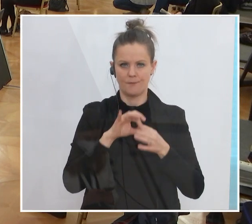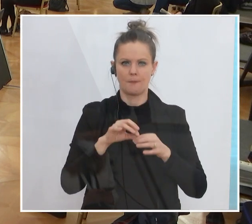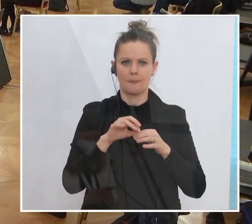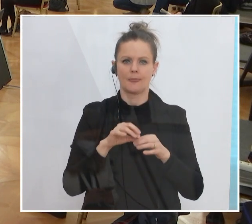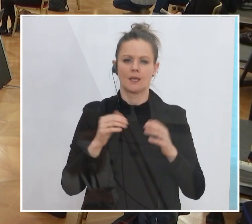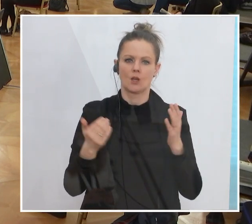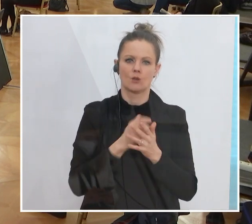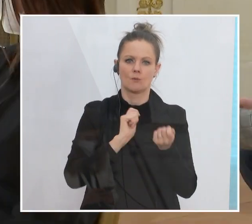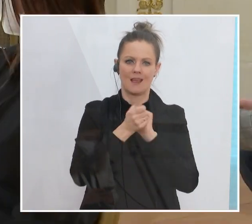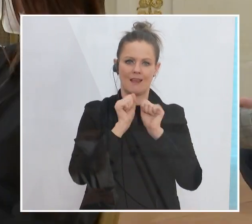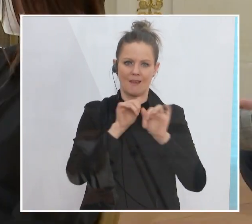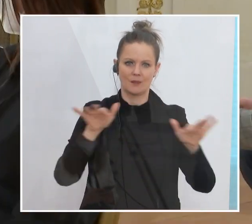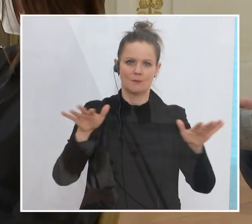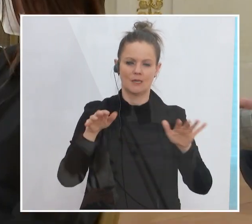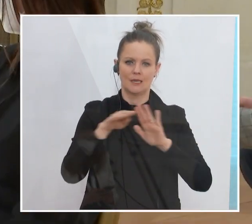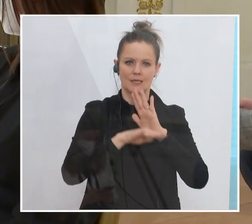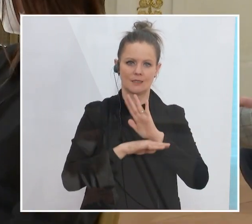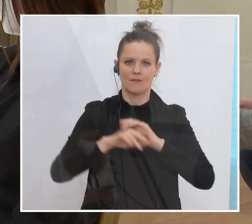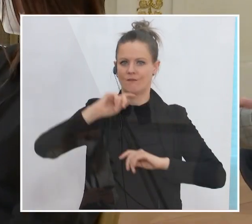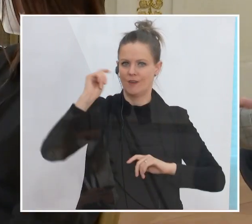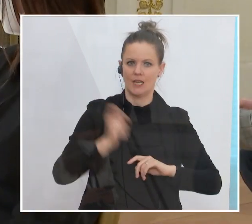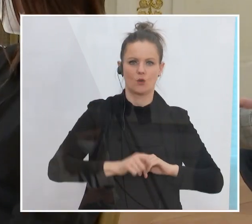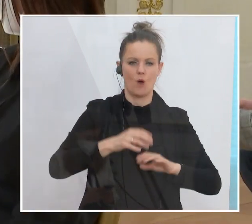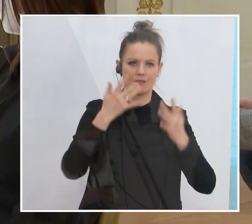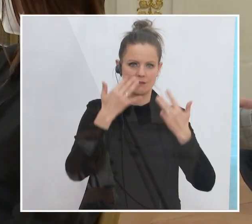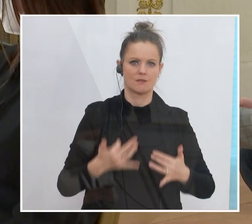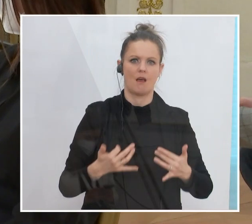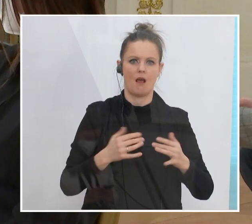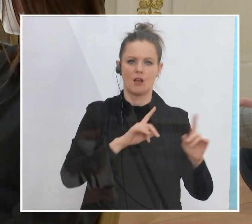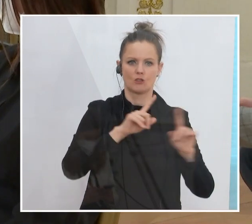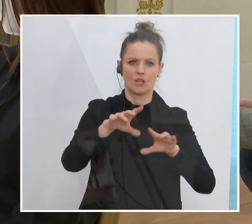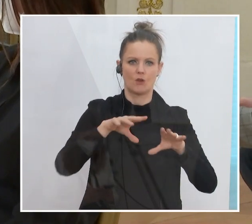Da hat es ja jetzt eine Rekordzahl an Stellungnahmen gegeben, vor allem zu diesem Punkt,